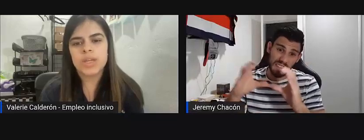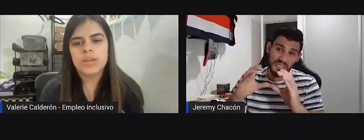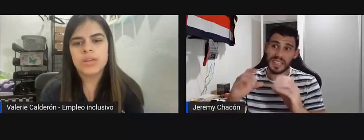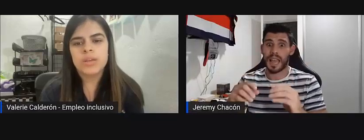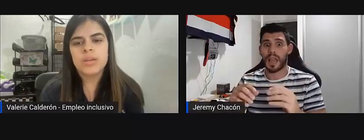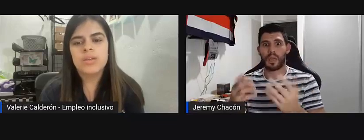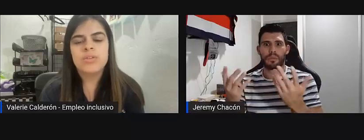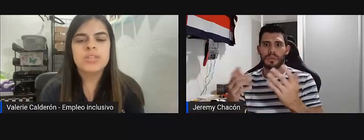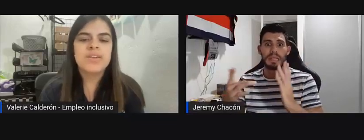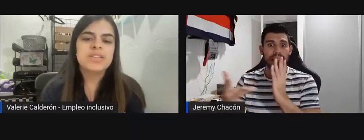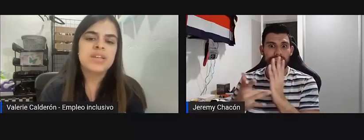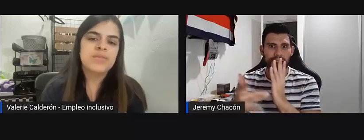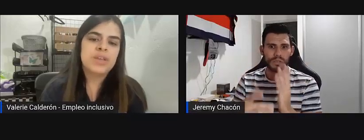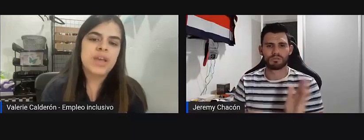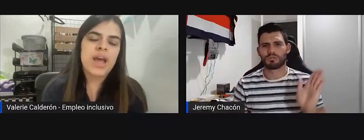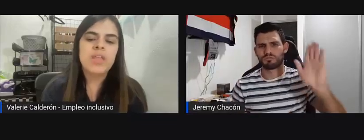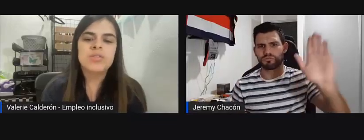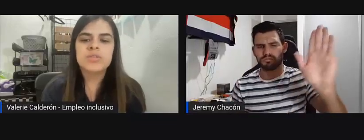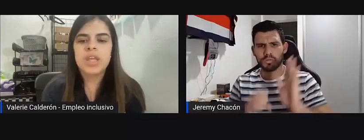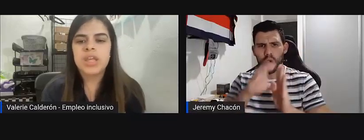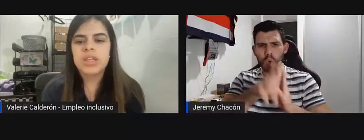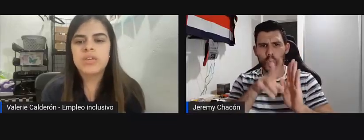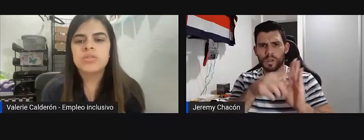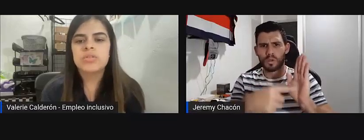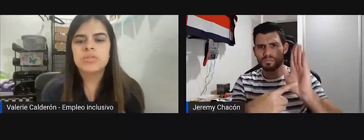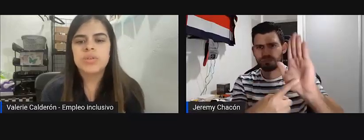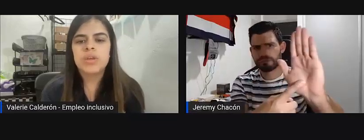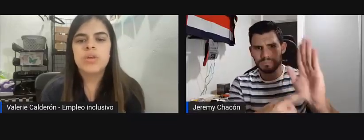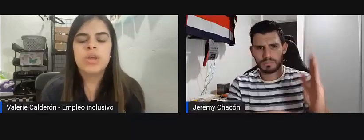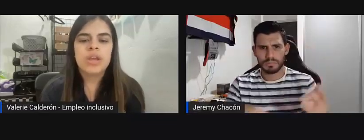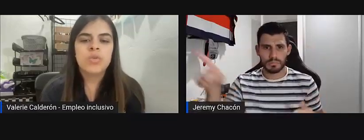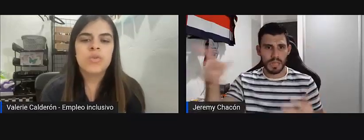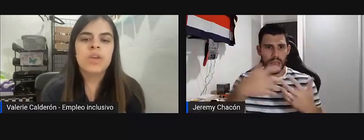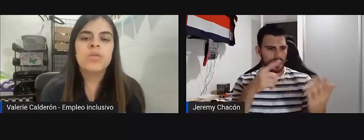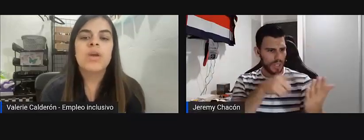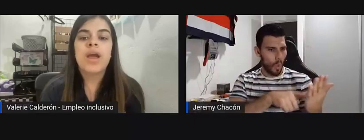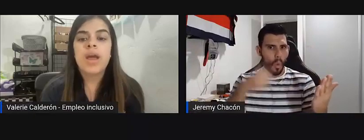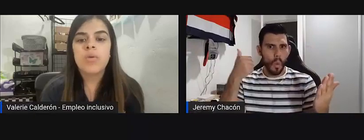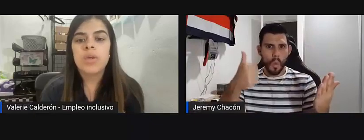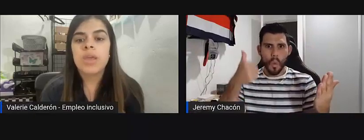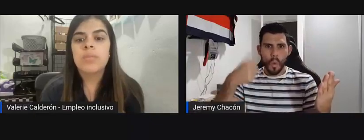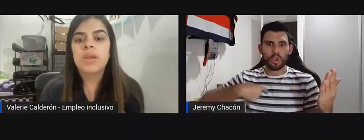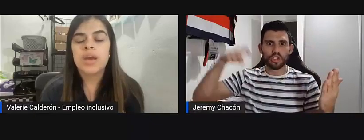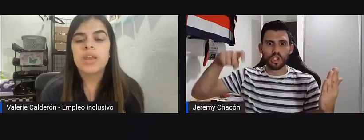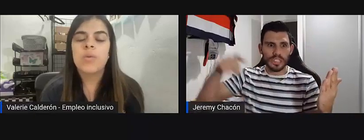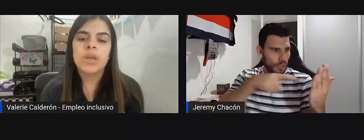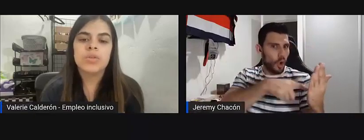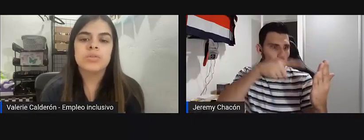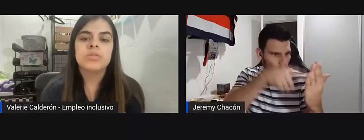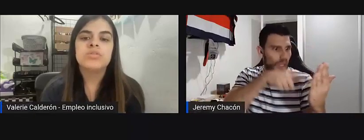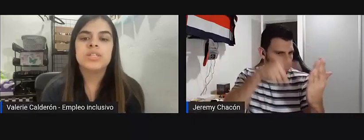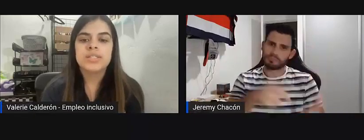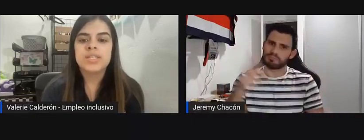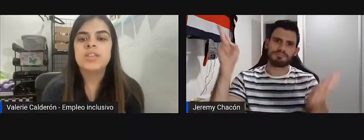entonces a veces certificados técnicos en el currículum Ah okay Mira qué bueno yo necesito